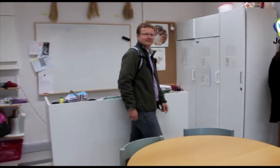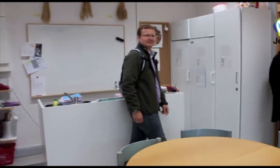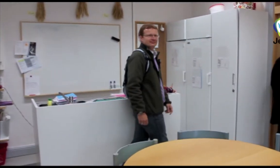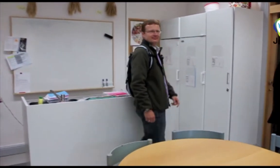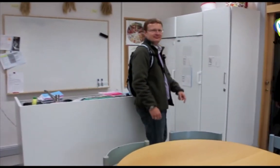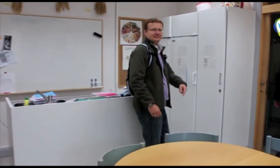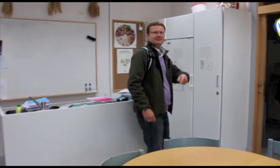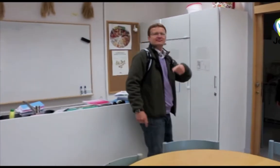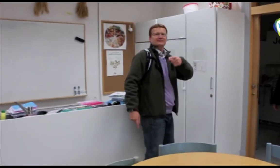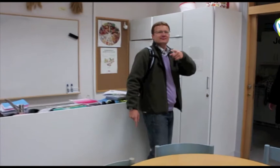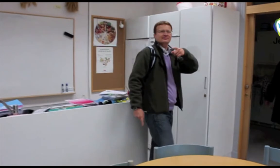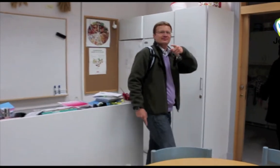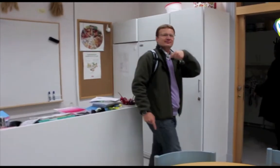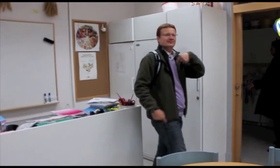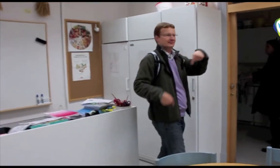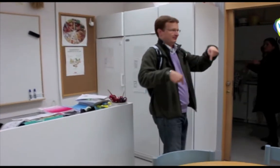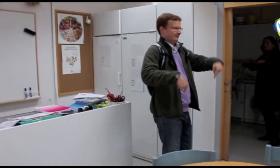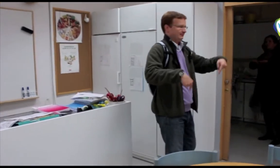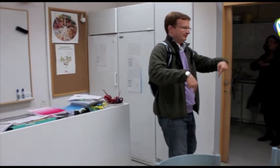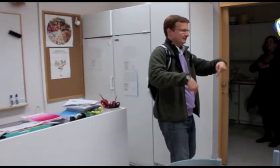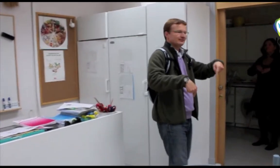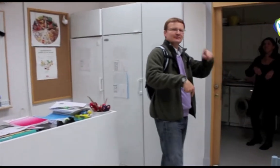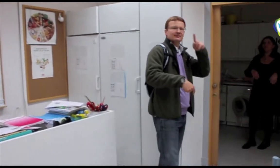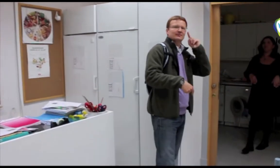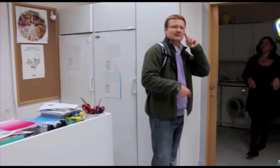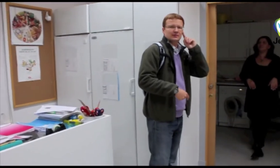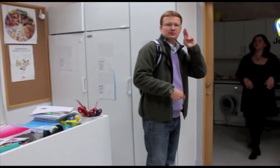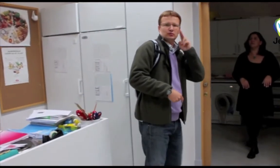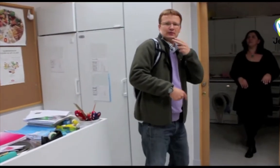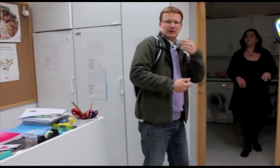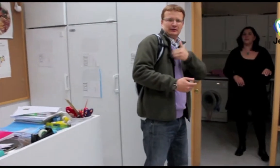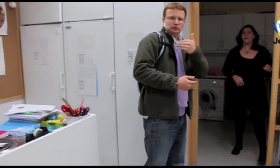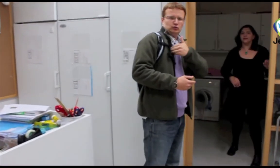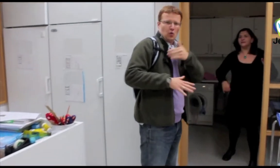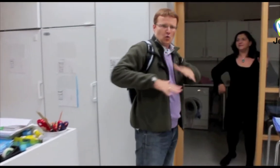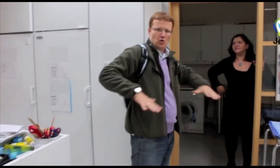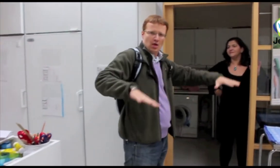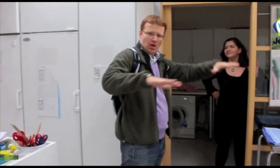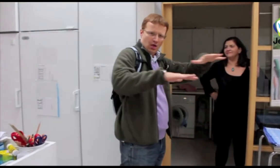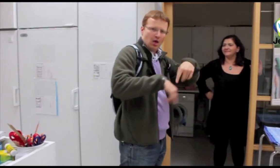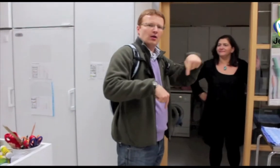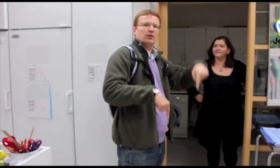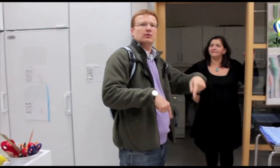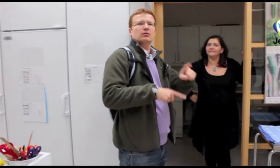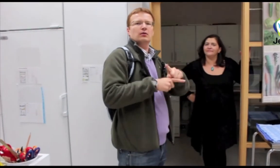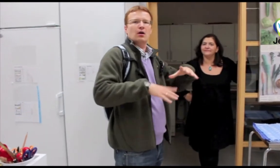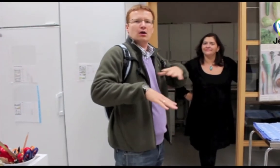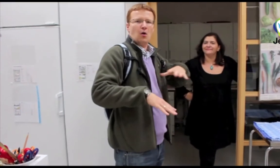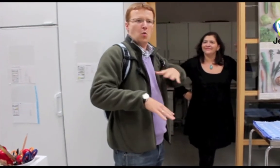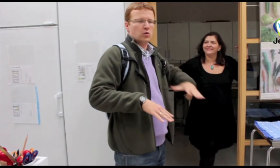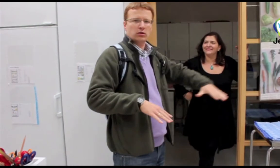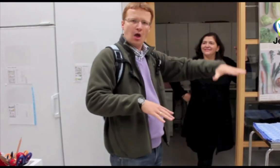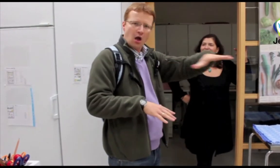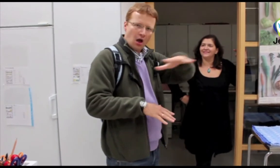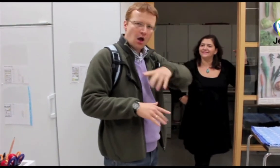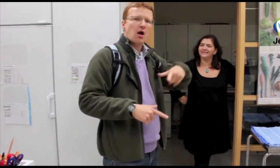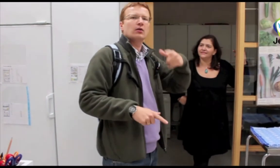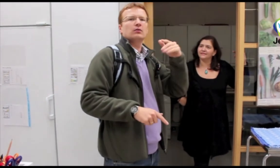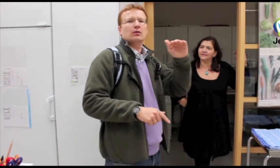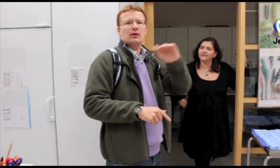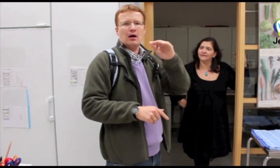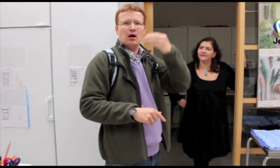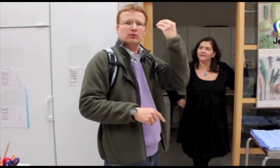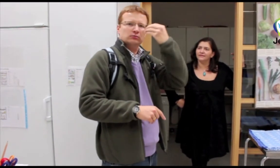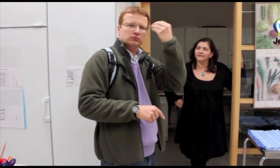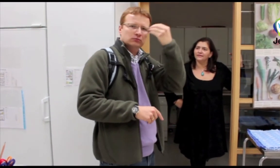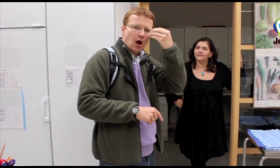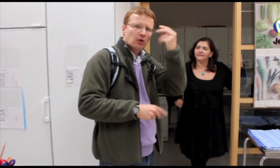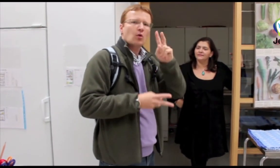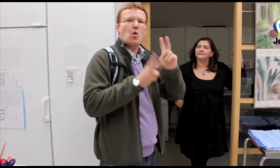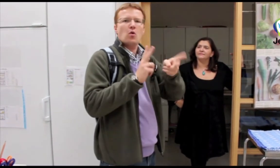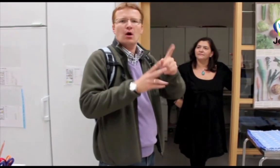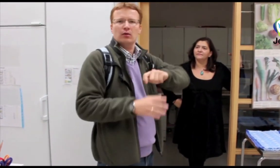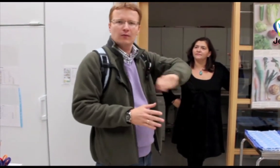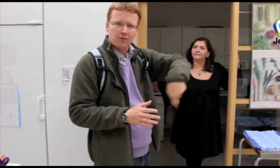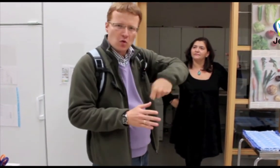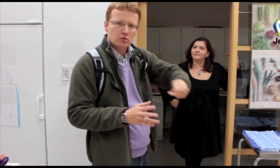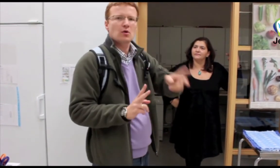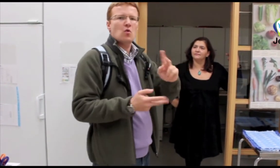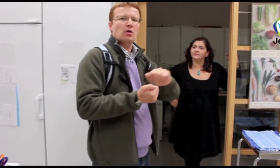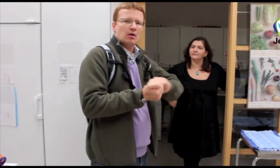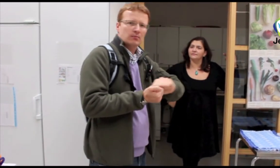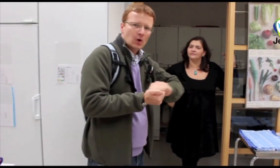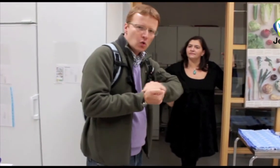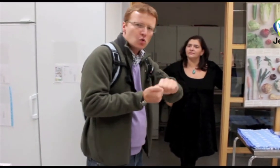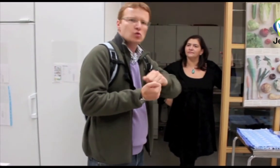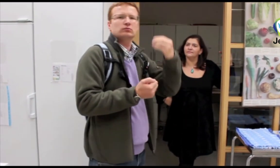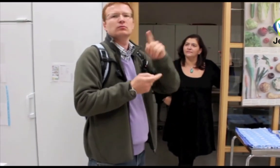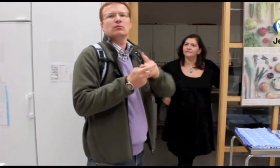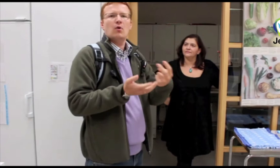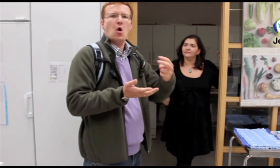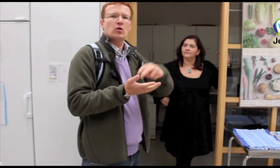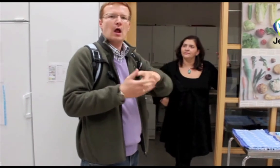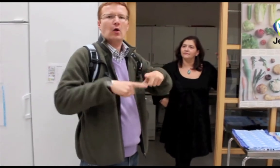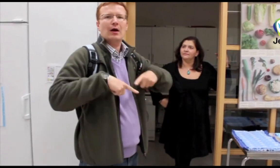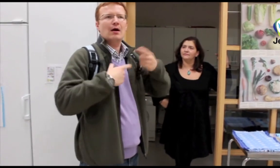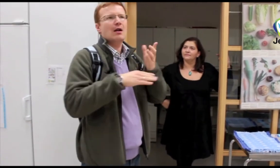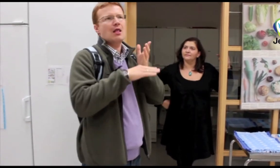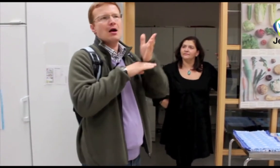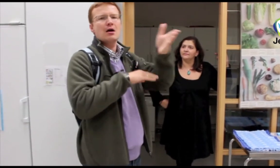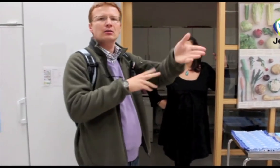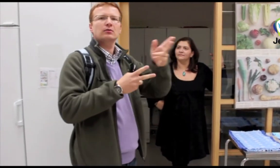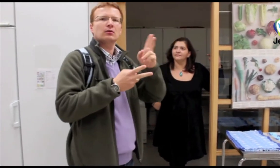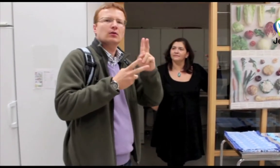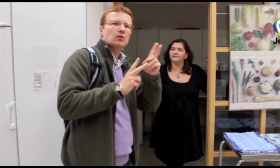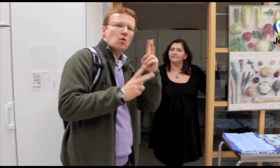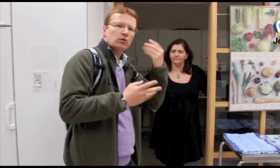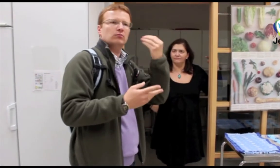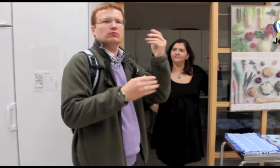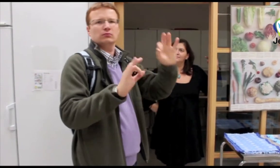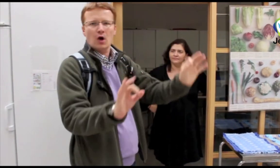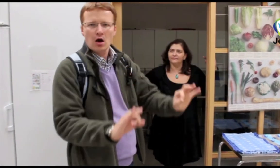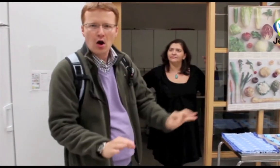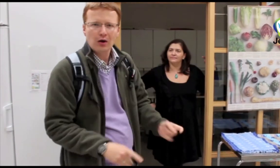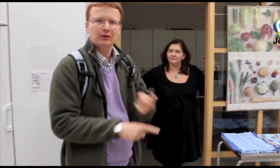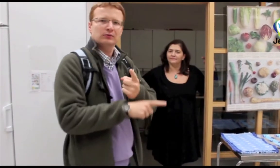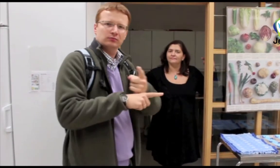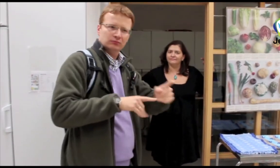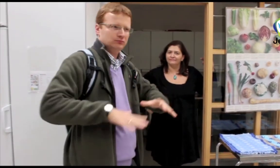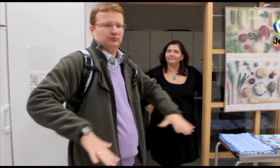Ez a siketiskola konyhája, itt tanulják meg a gyerekek hogyan főzzenek, hogyan mossanak, hogyan takarítsanak, megtanítják nekik az önálló élethez való alapokat.